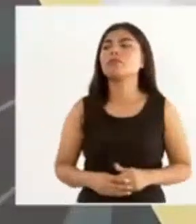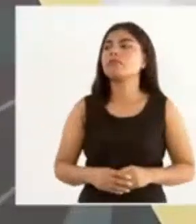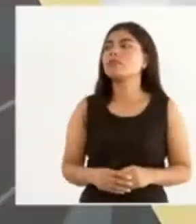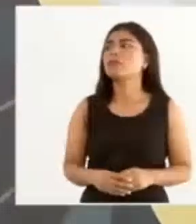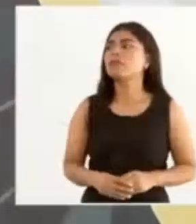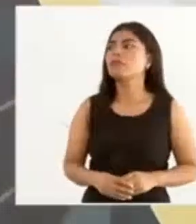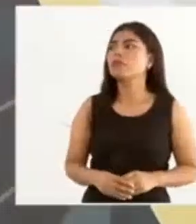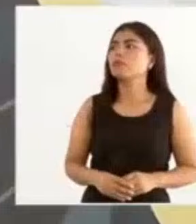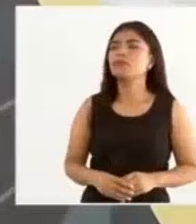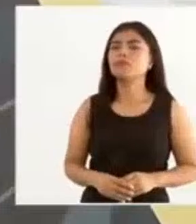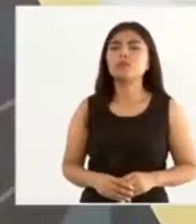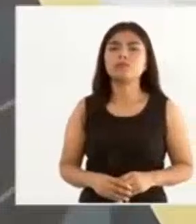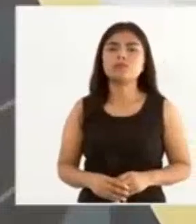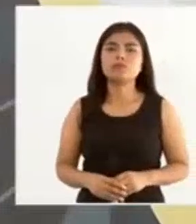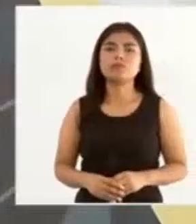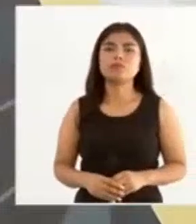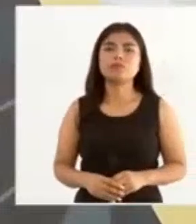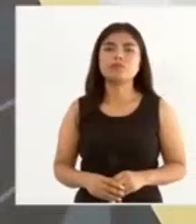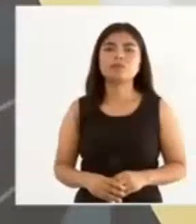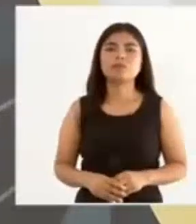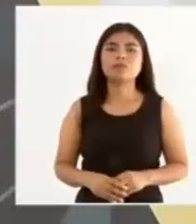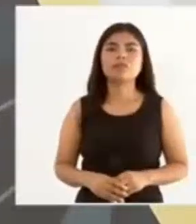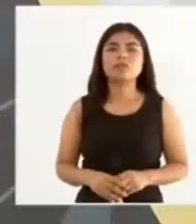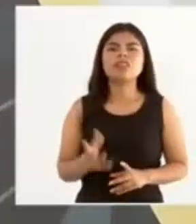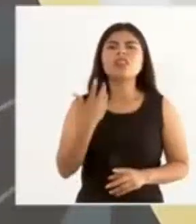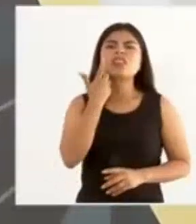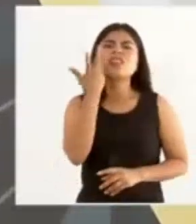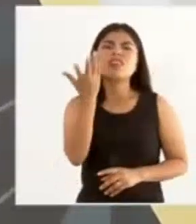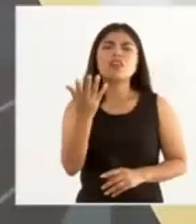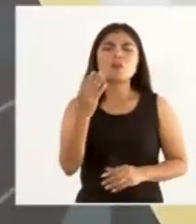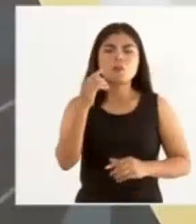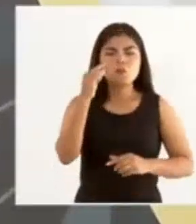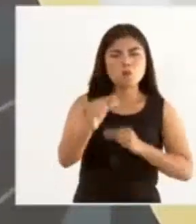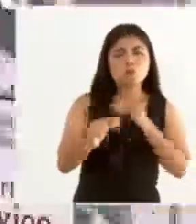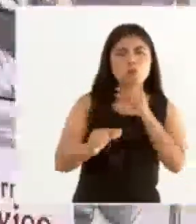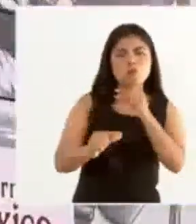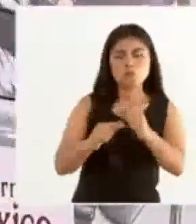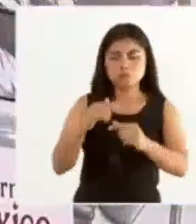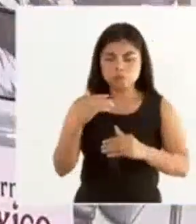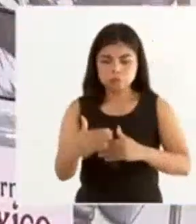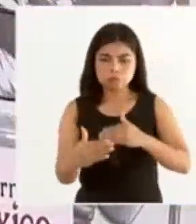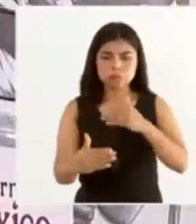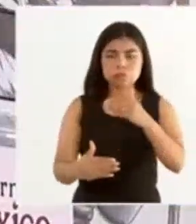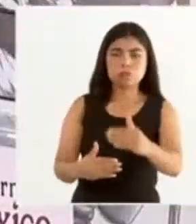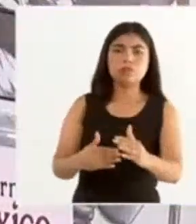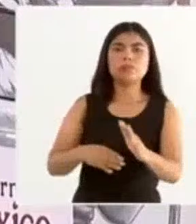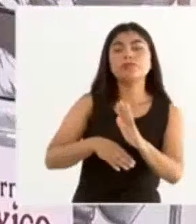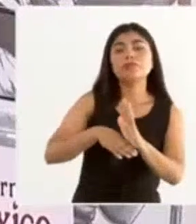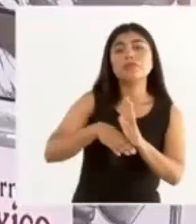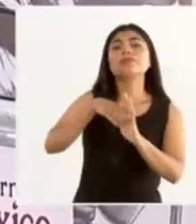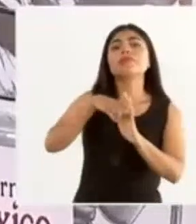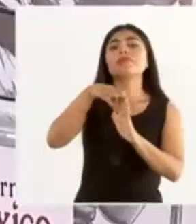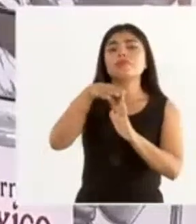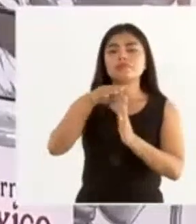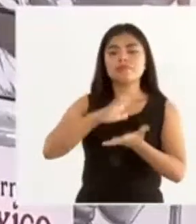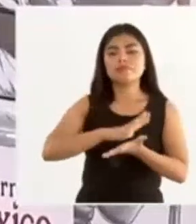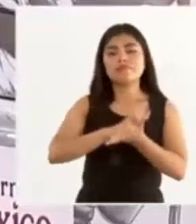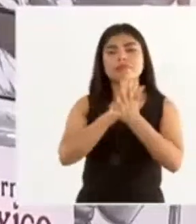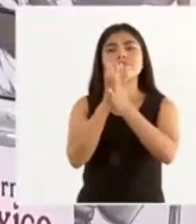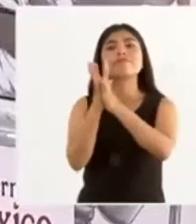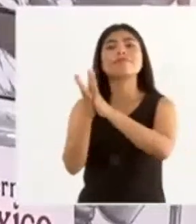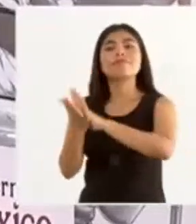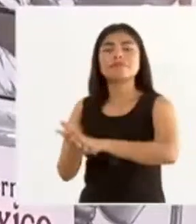Eso quiere decir avanzar con la transformación. También avanzar con la transformación significa